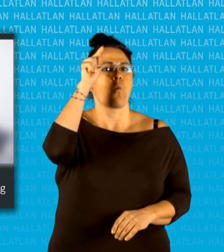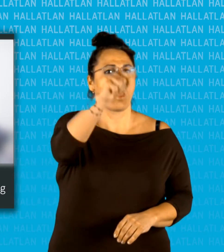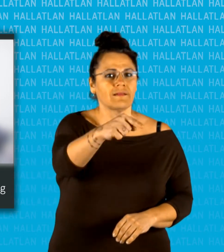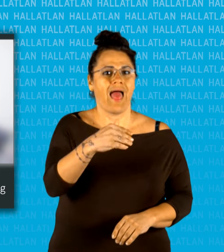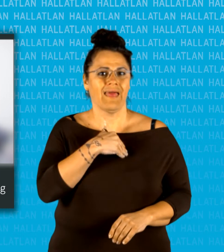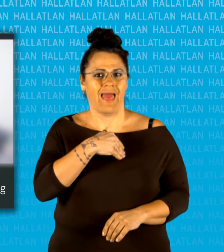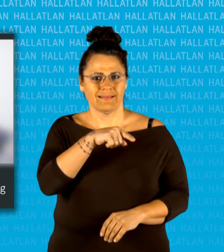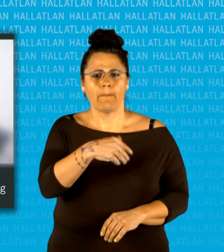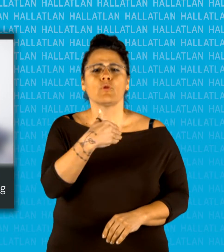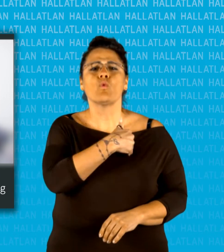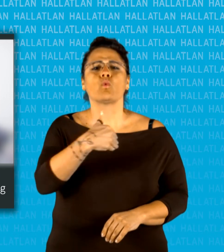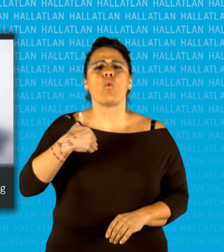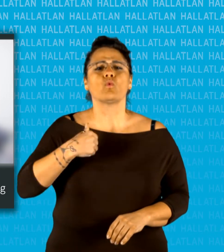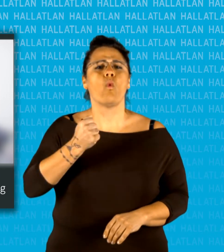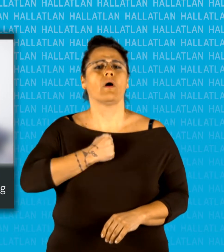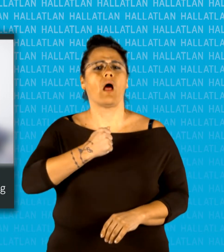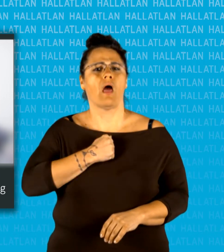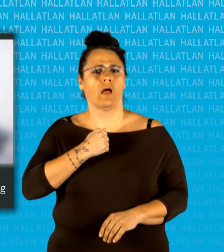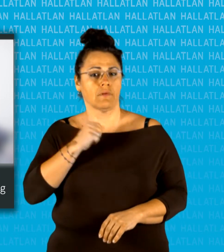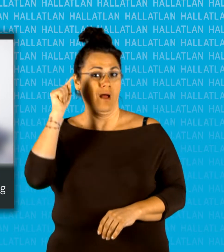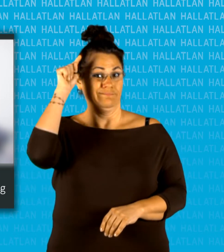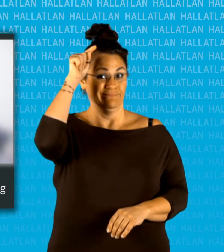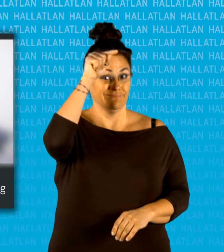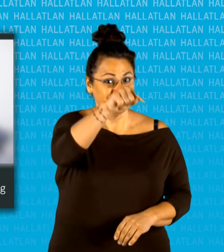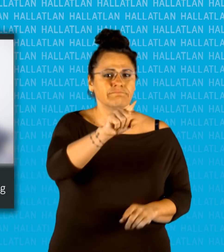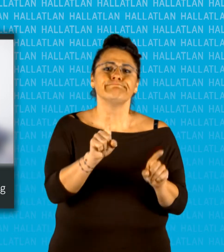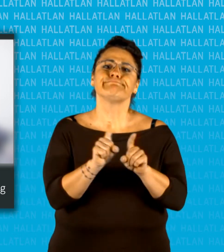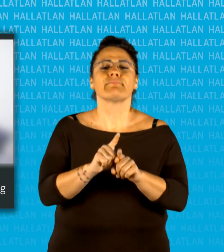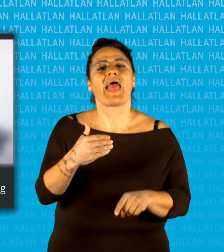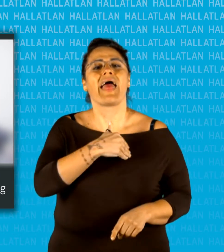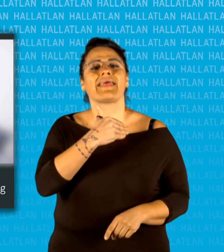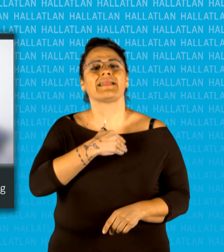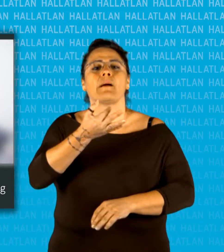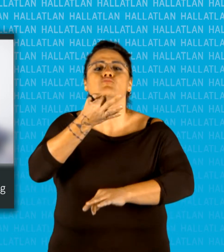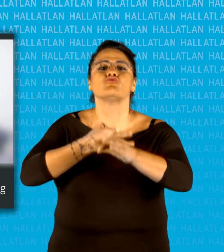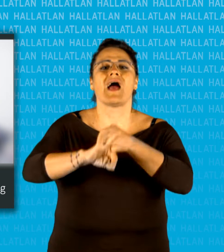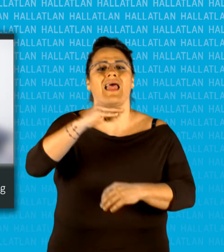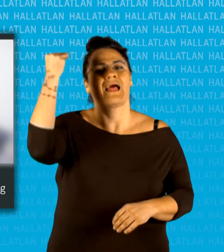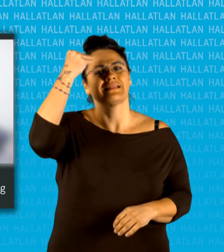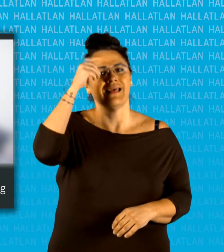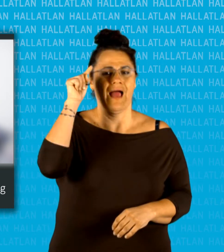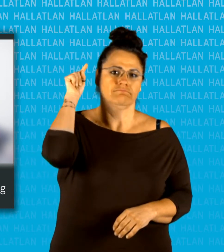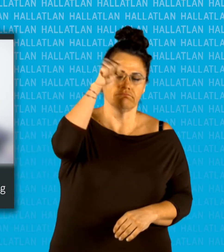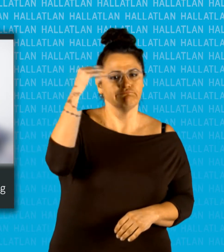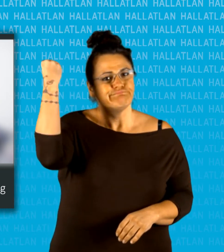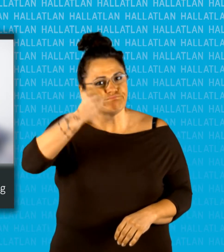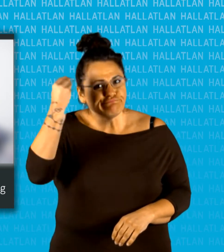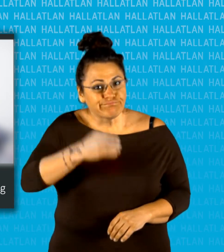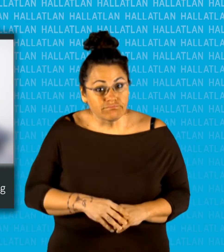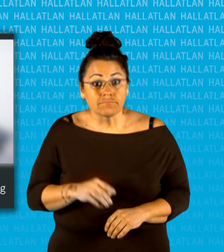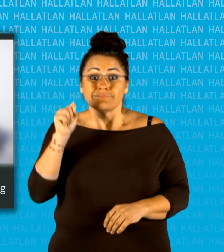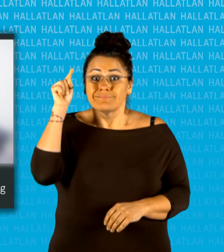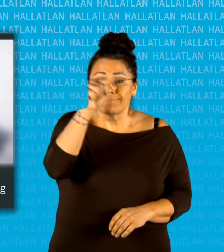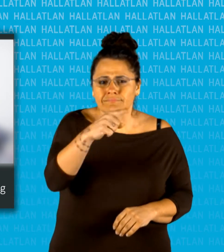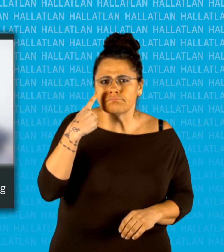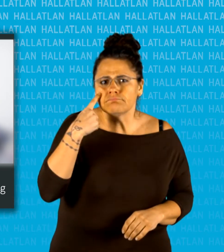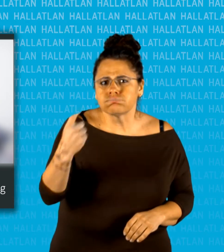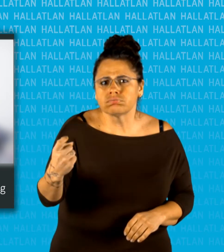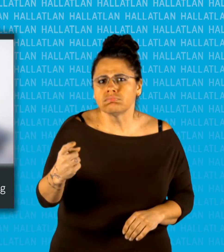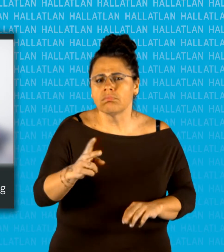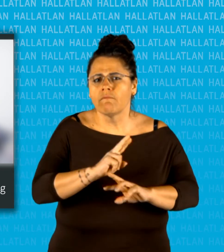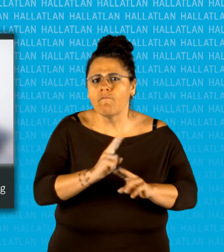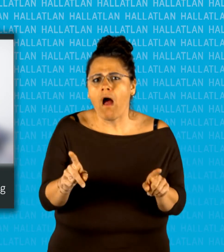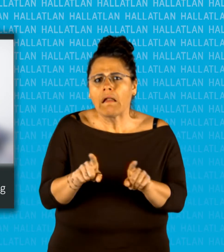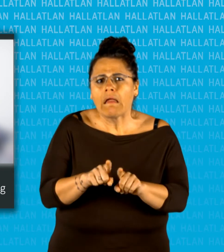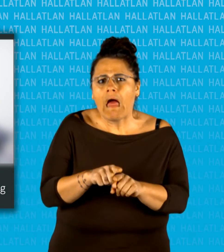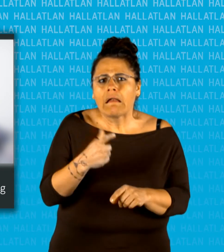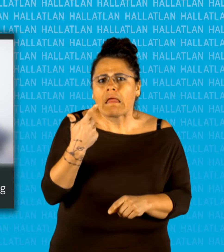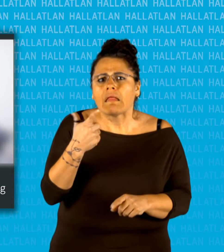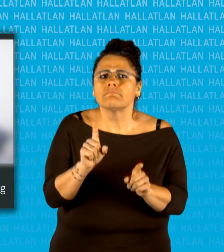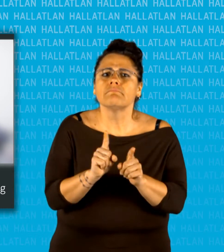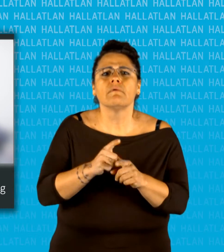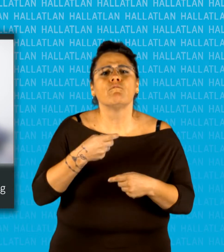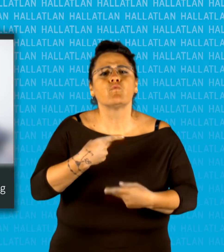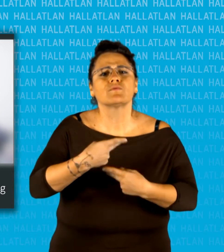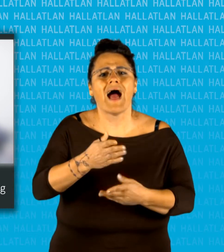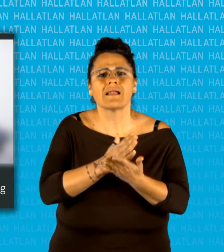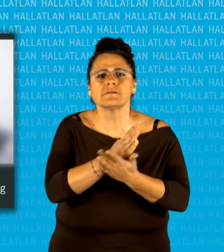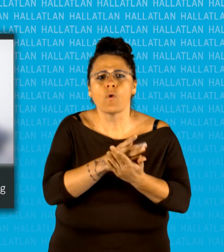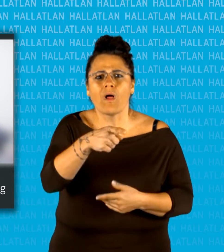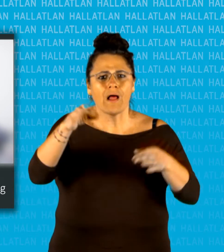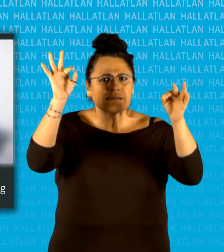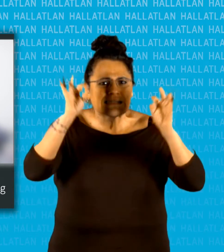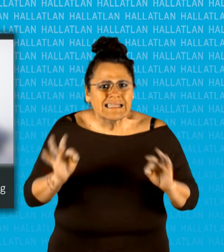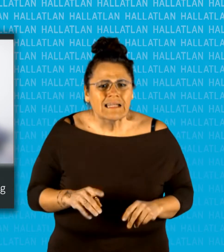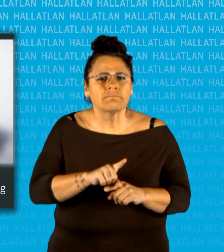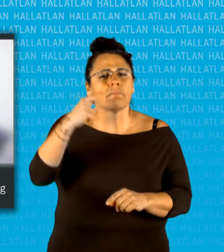egy 2016-os torontói egyetemi cserefélév alatt találkozott két olyan futárszolgálattal,